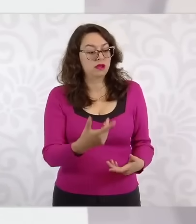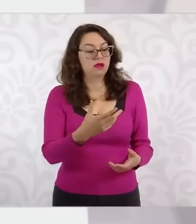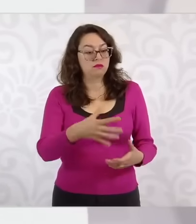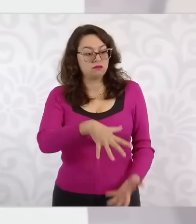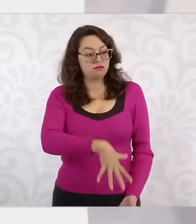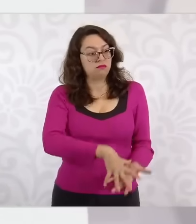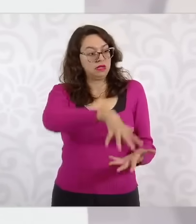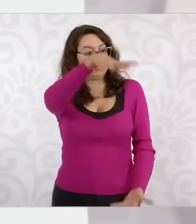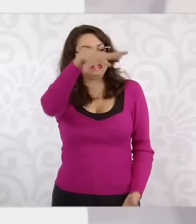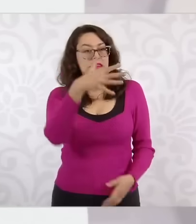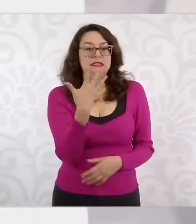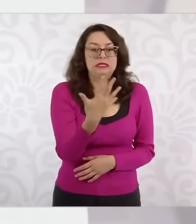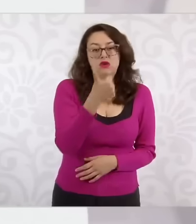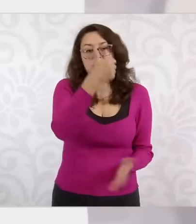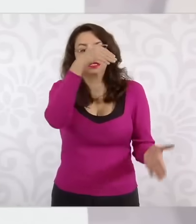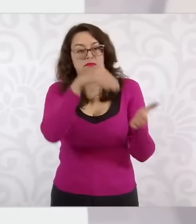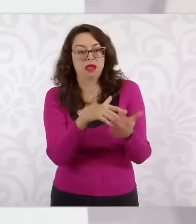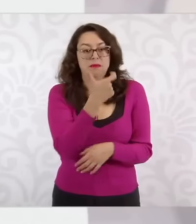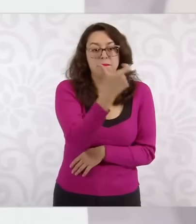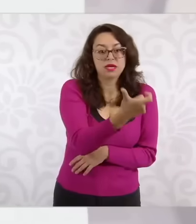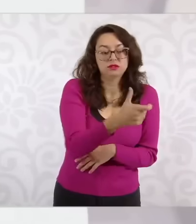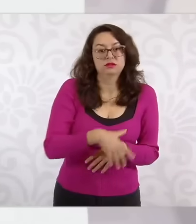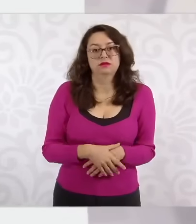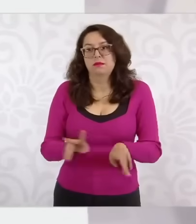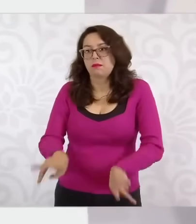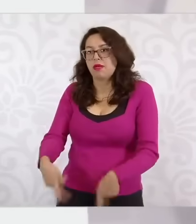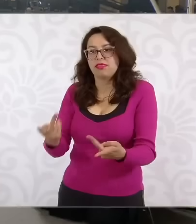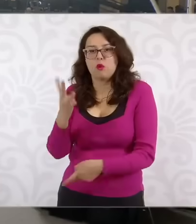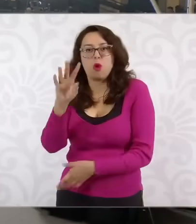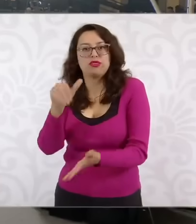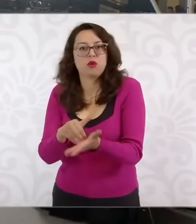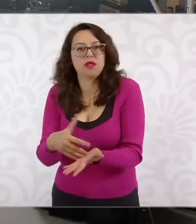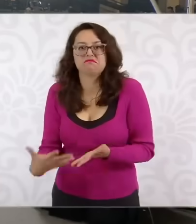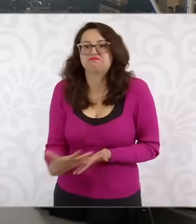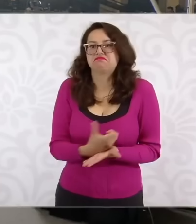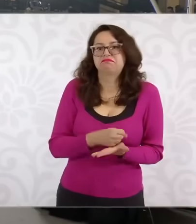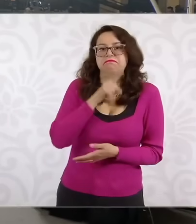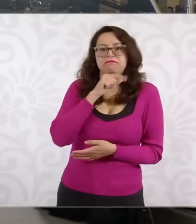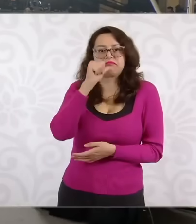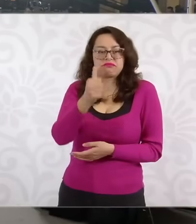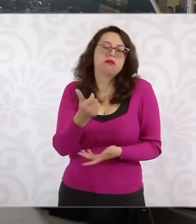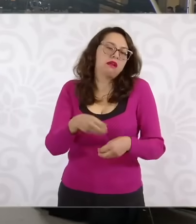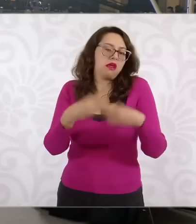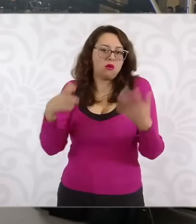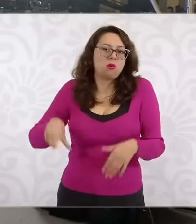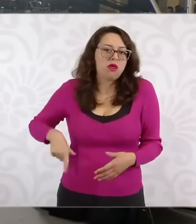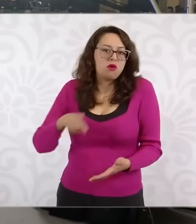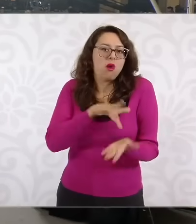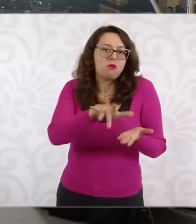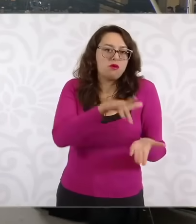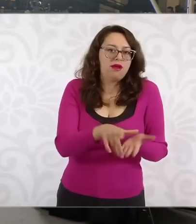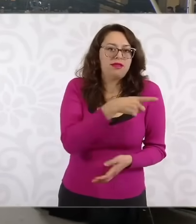pues evidentemente hay que entrar a apoyar. Muchas gracias, presidenta. En otro tema, el presidente